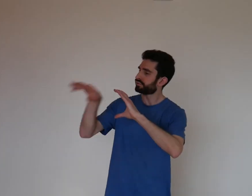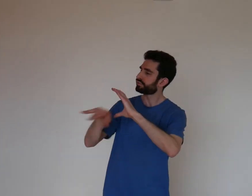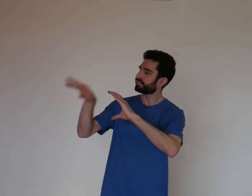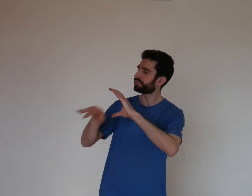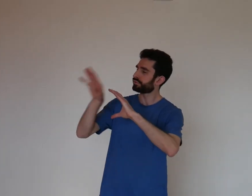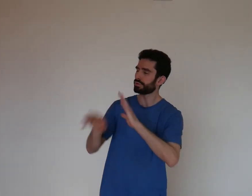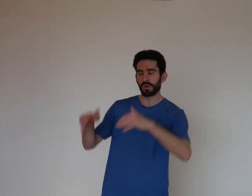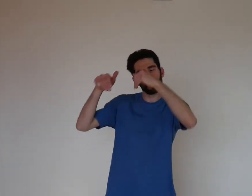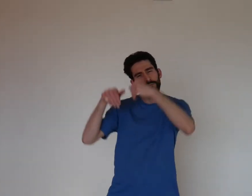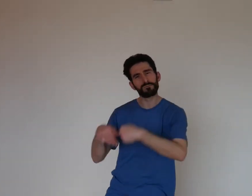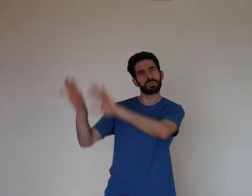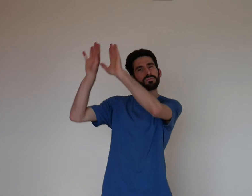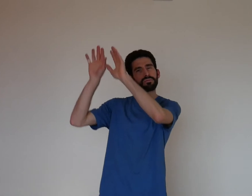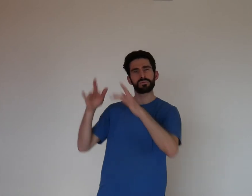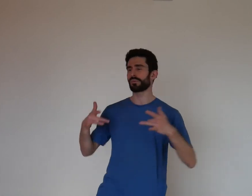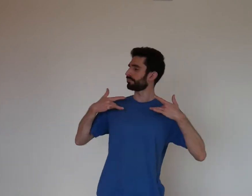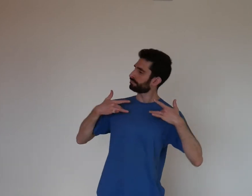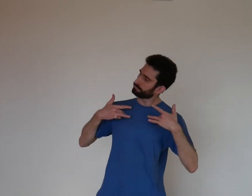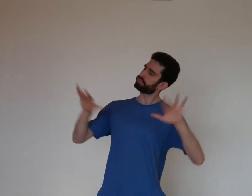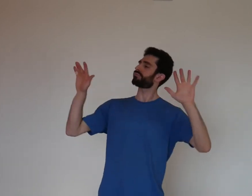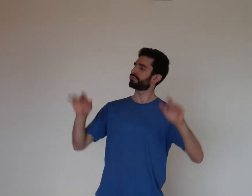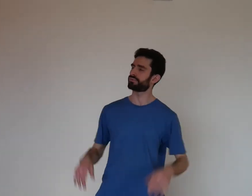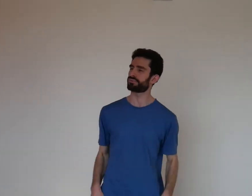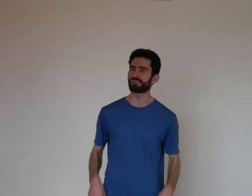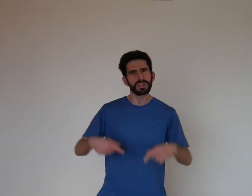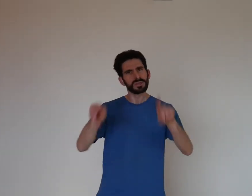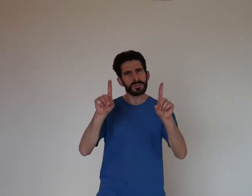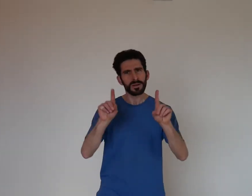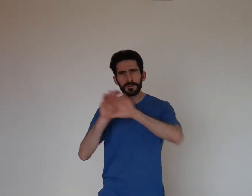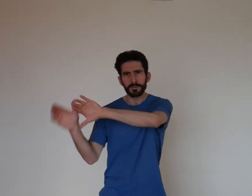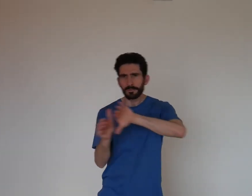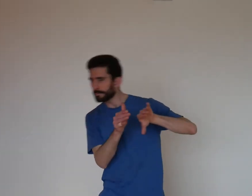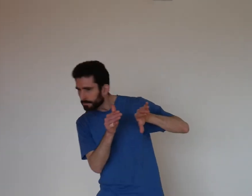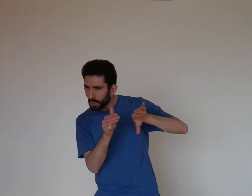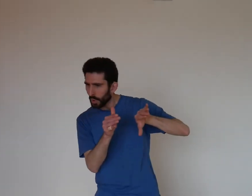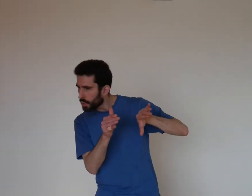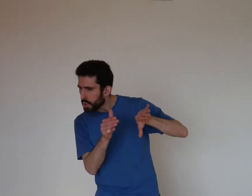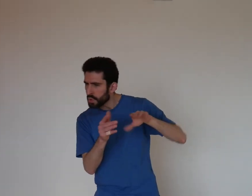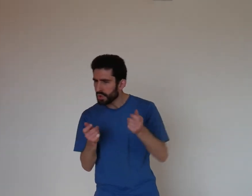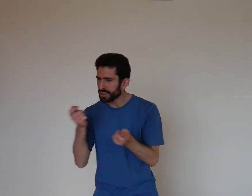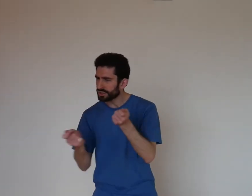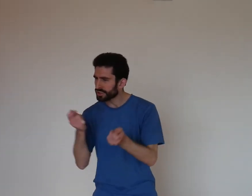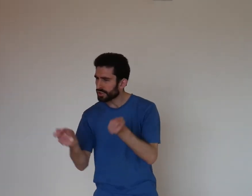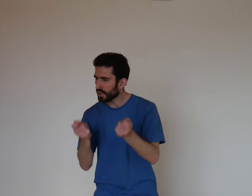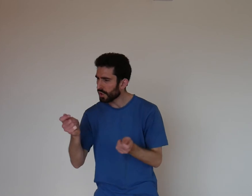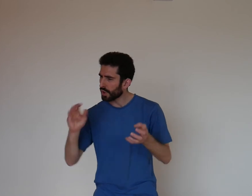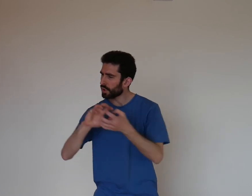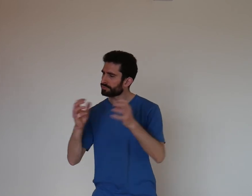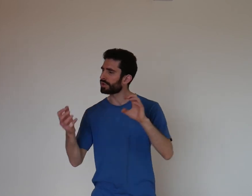Une fois dans les égouts, nous nous en préoccupons plus. Mais en regardant dans les coulisses, c'est compliqué à gérer.